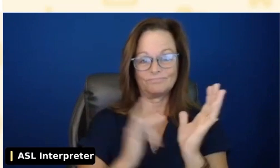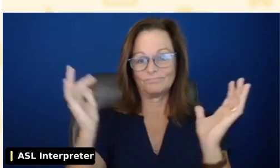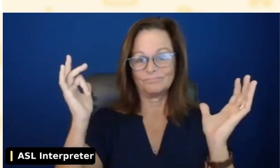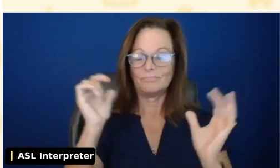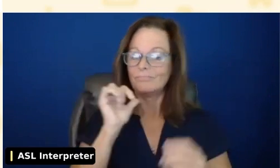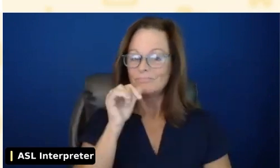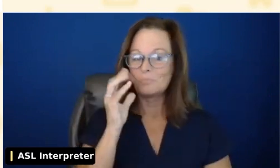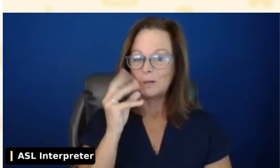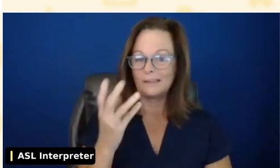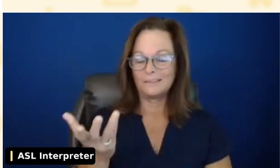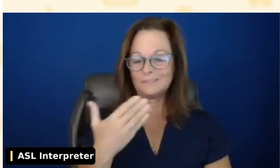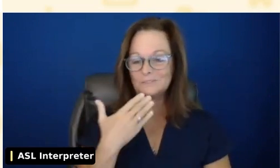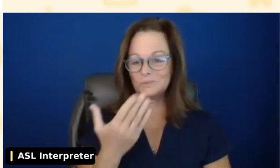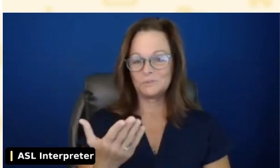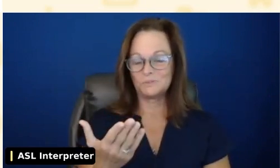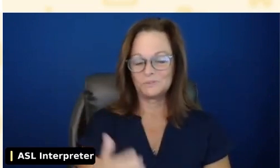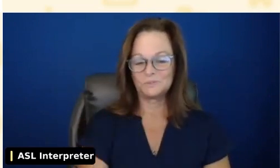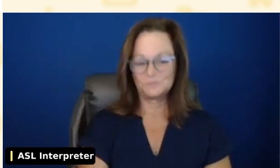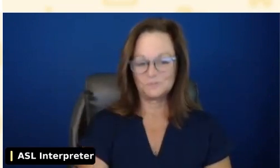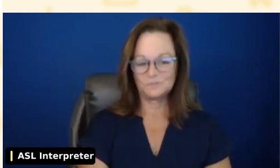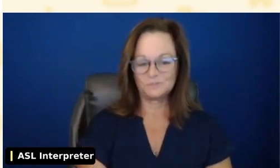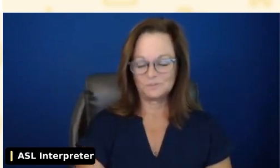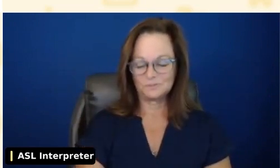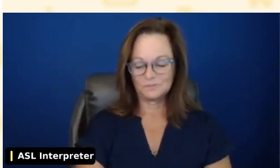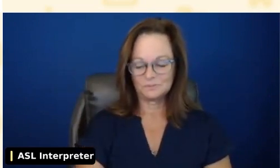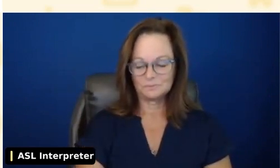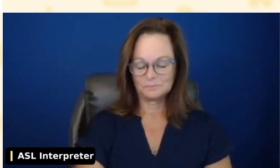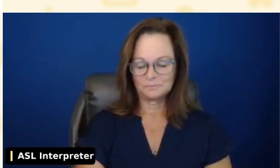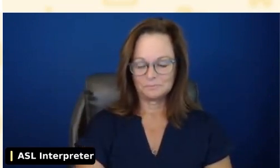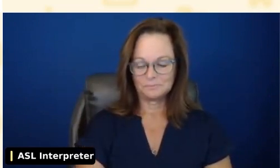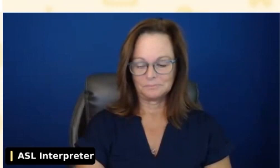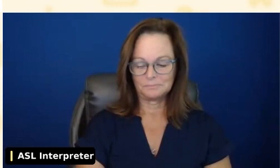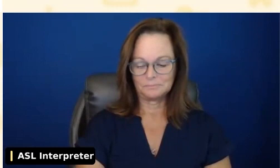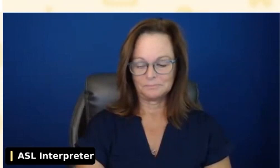Y creo que cuando se trata de estos trucos,